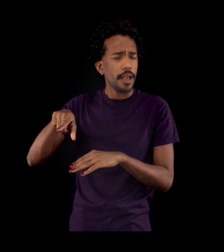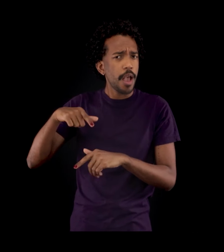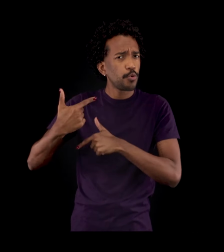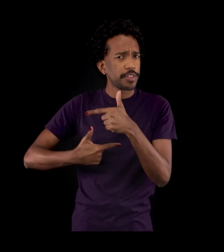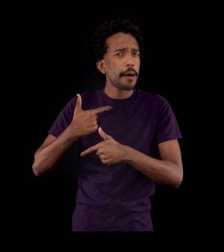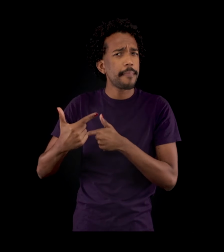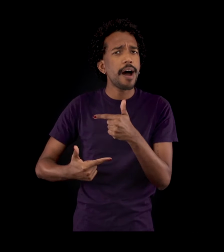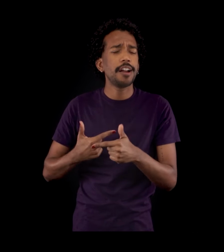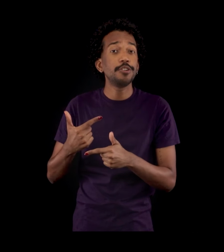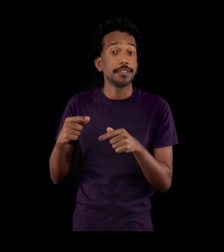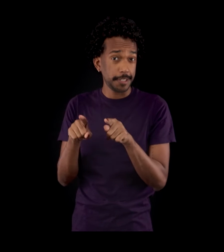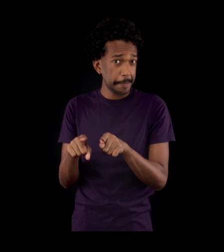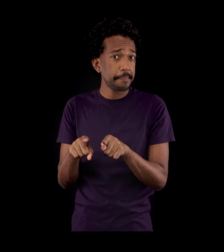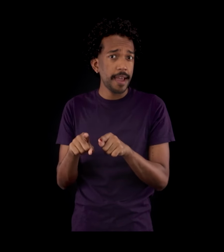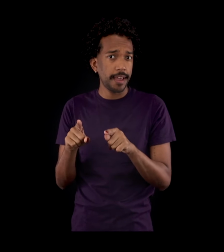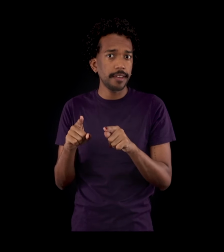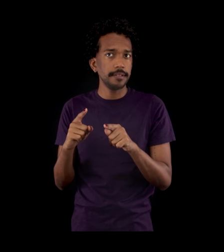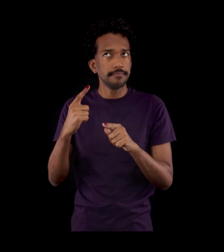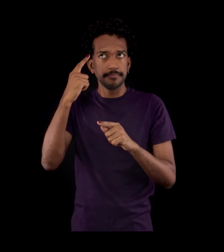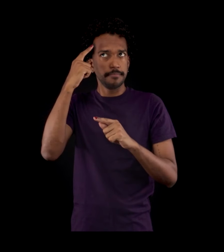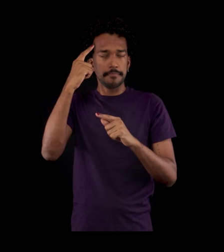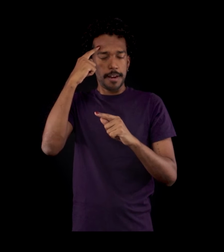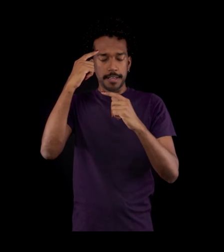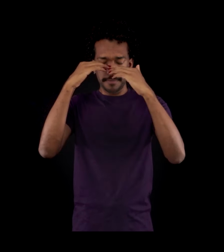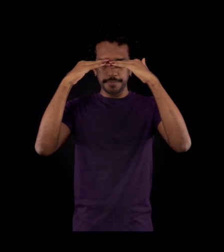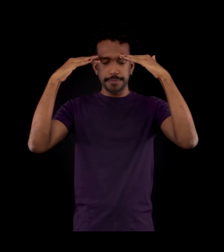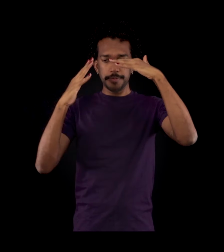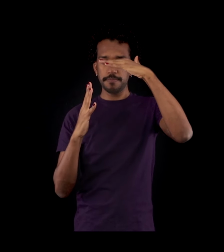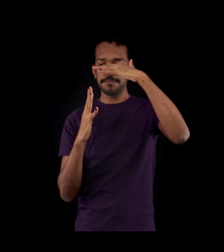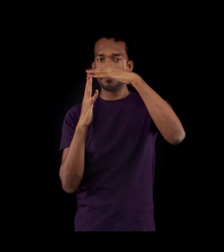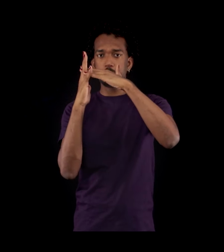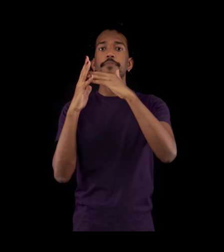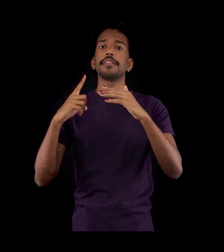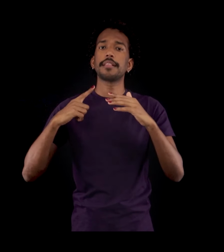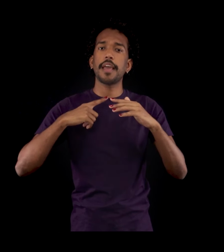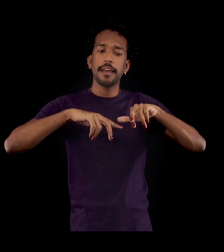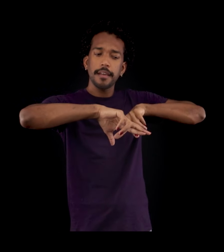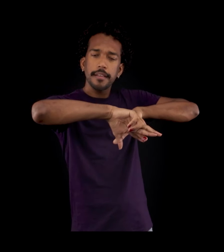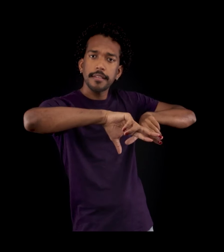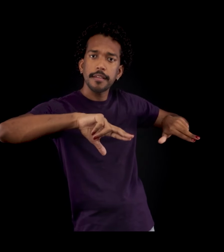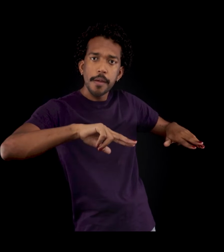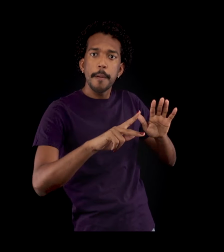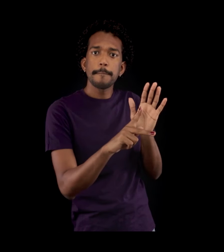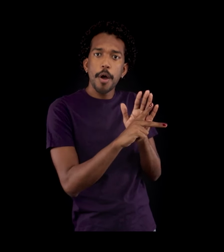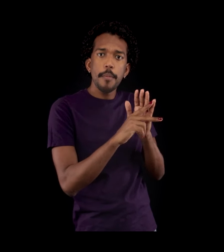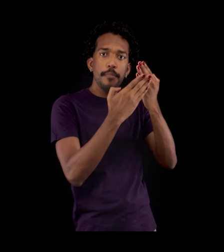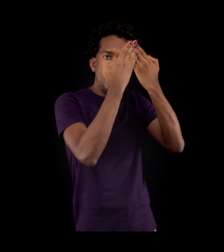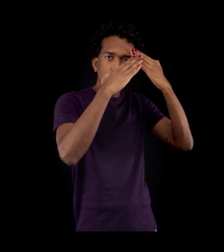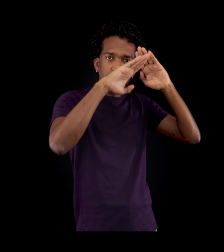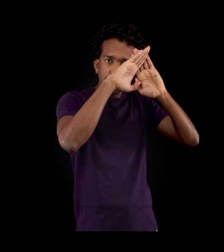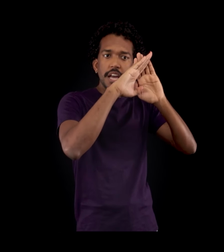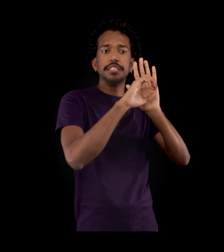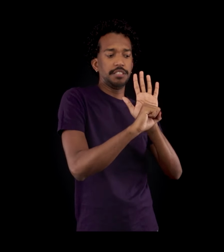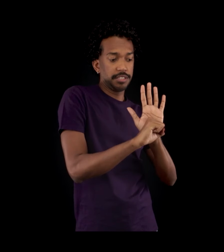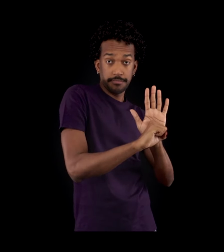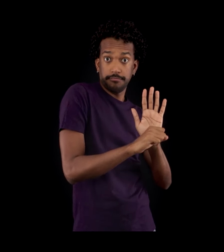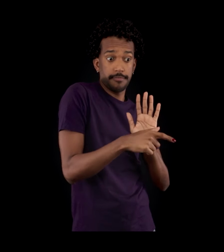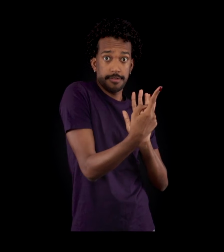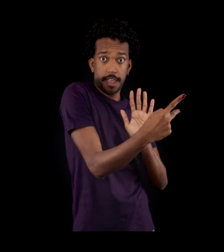o trabalho dele é um trabalho também de transcendência, a partir dos emblemas dos orixás,